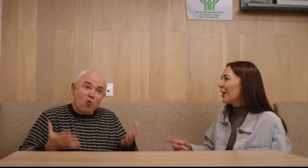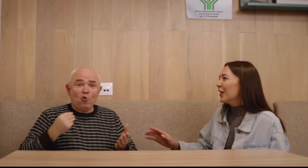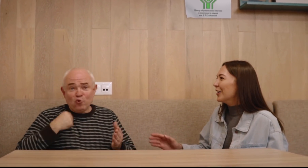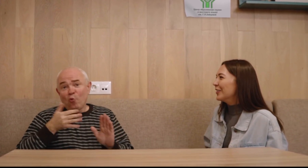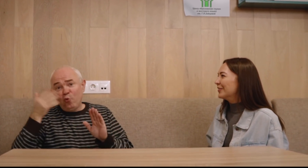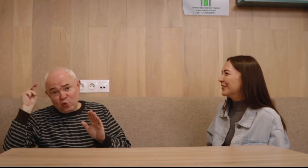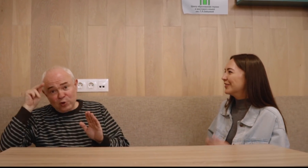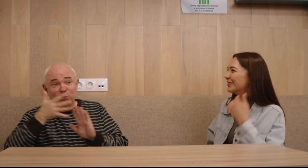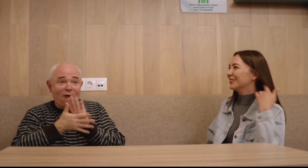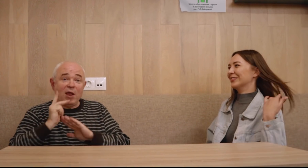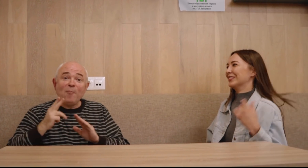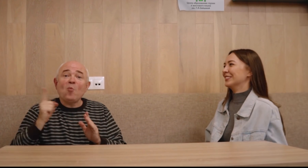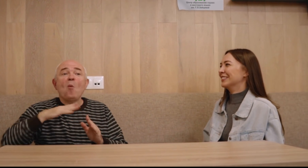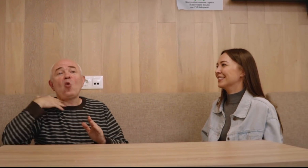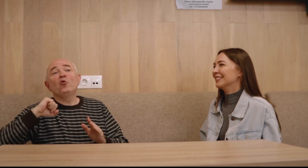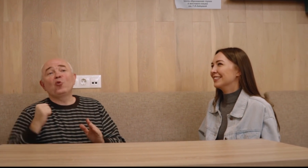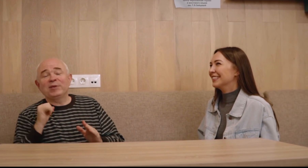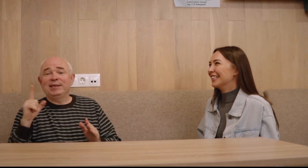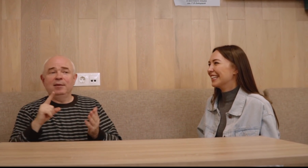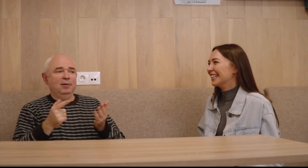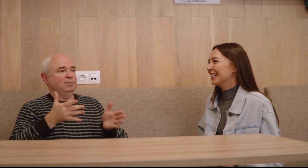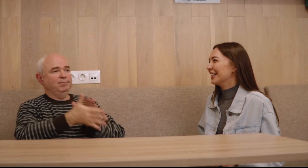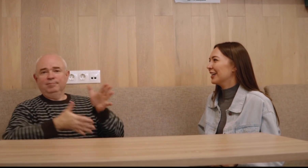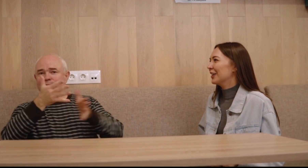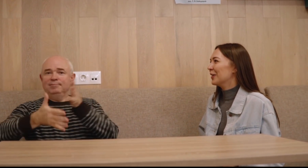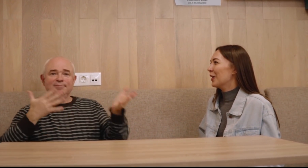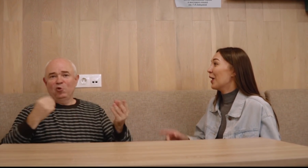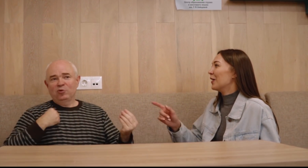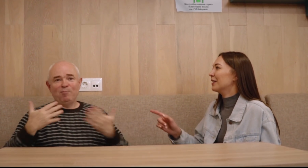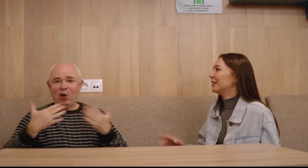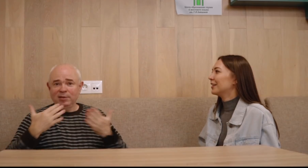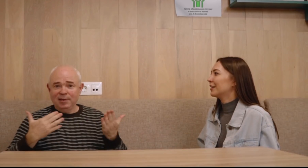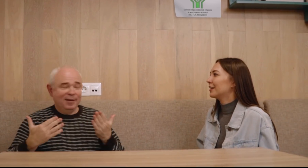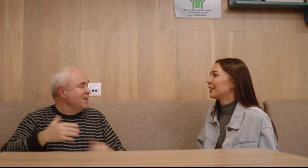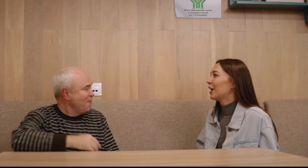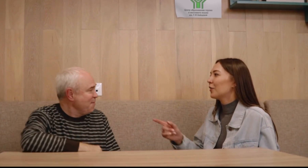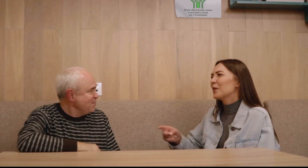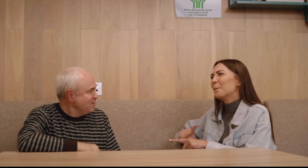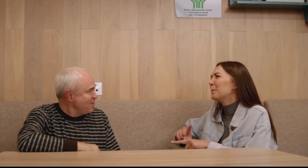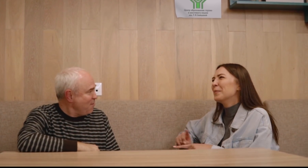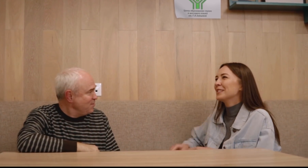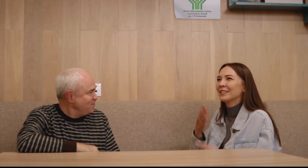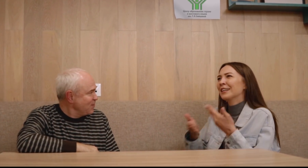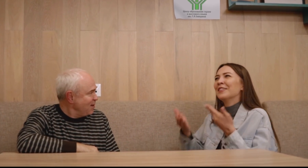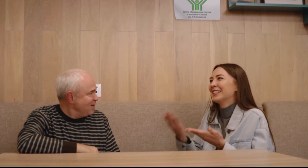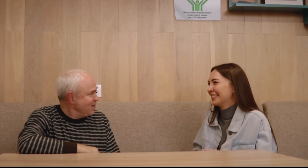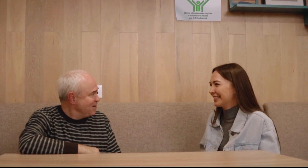а жестовый язык учит, потому что много друзей, которые им владеют. Вы быстро говорите!